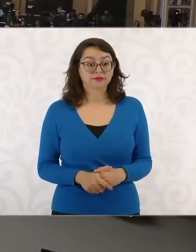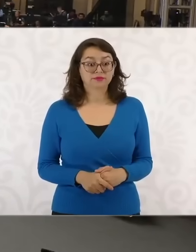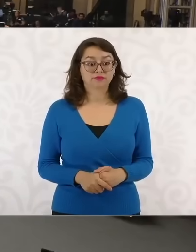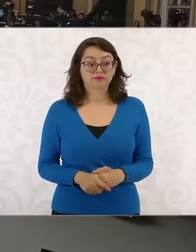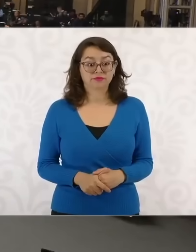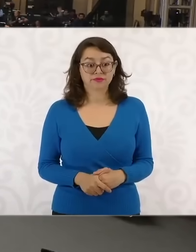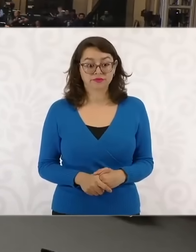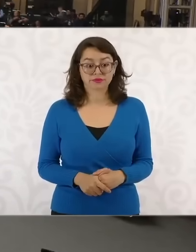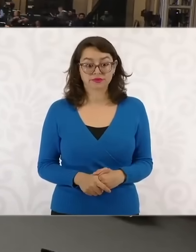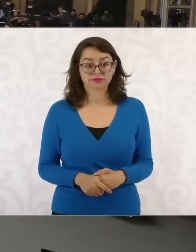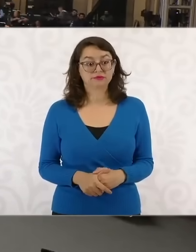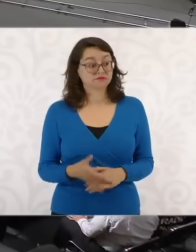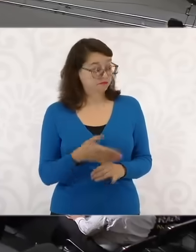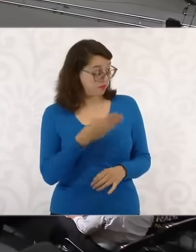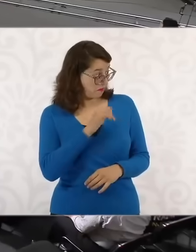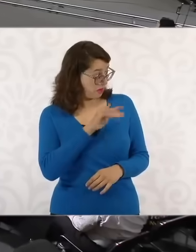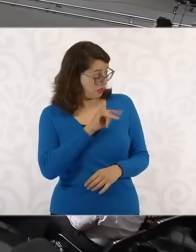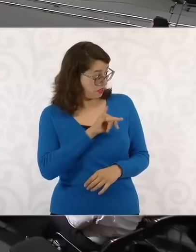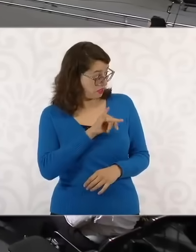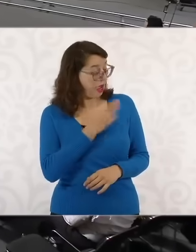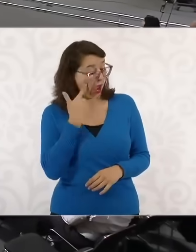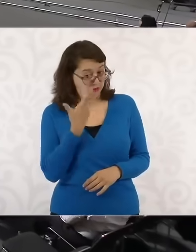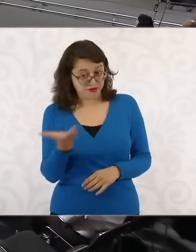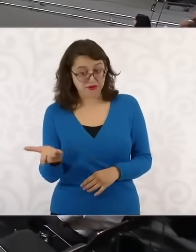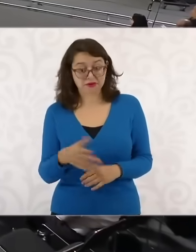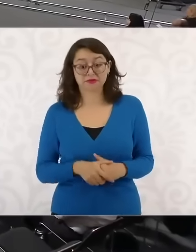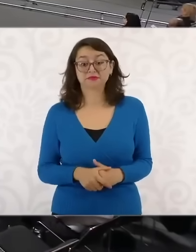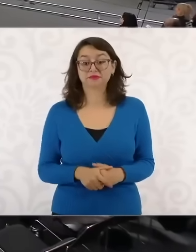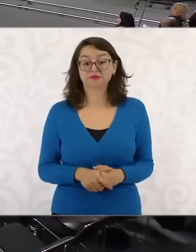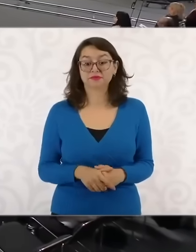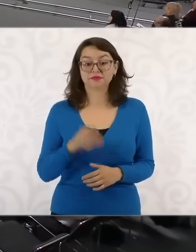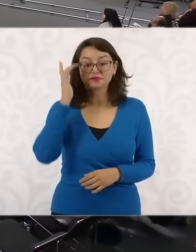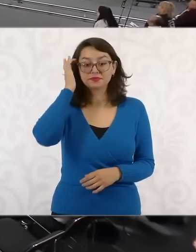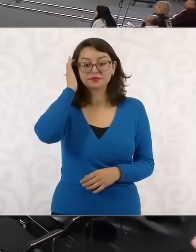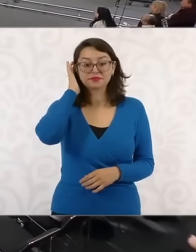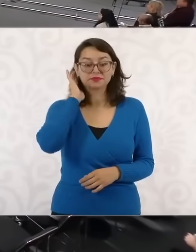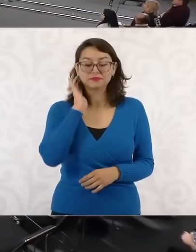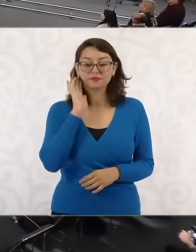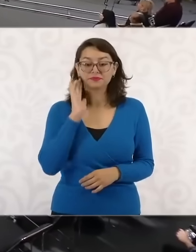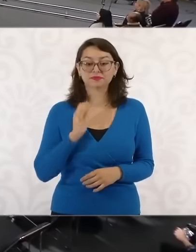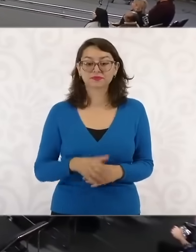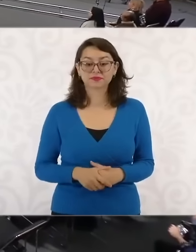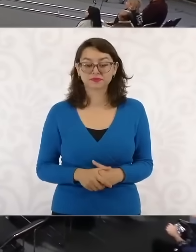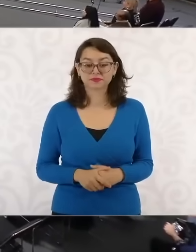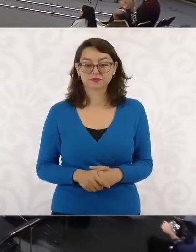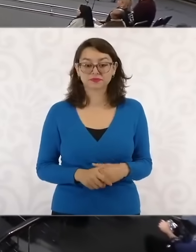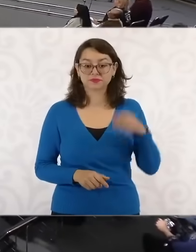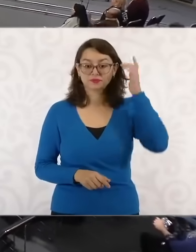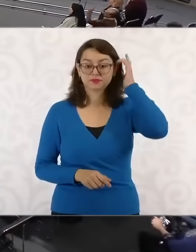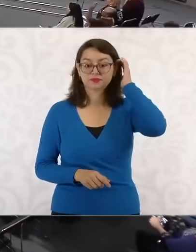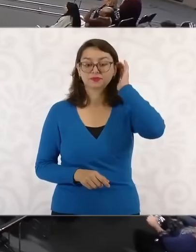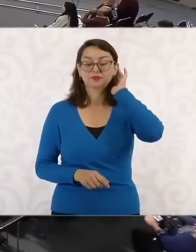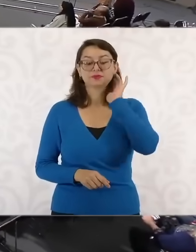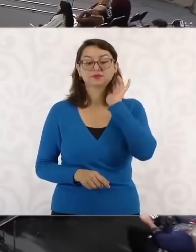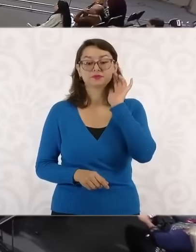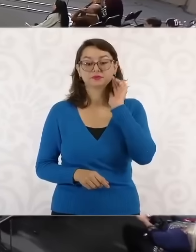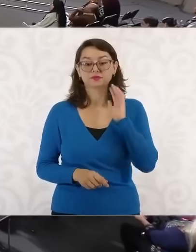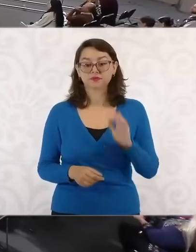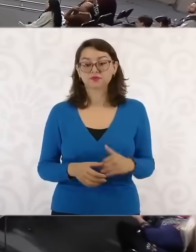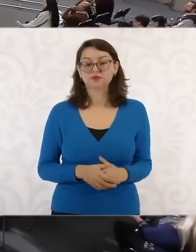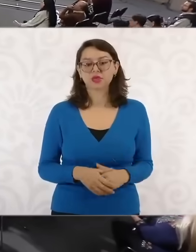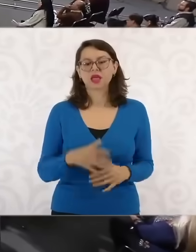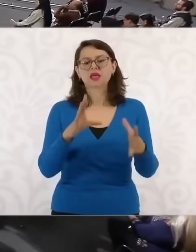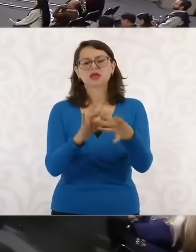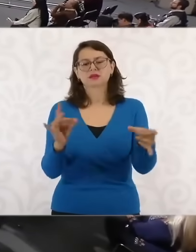Ándale, Martí. Ellos saben más. Ellos saben más. Ahí nada más comento lo siguiente. En